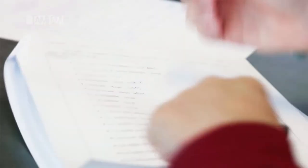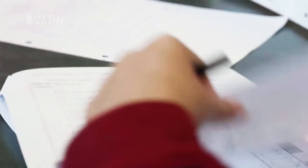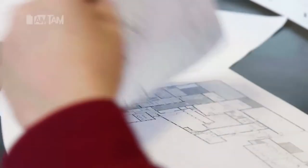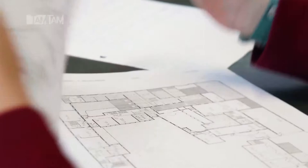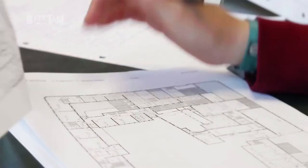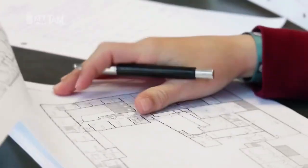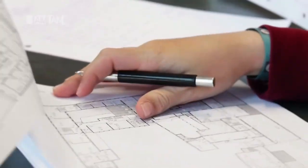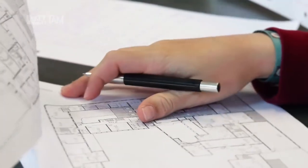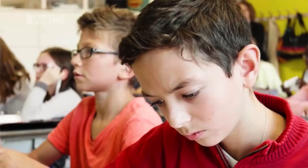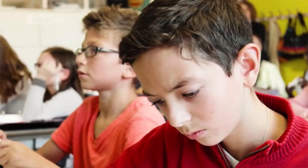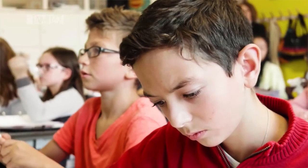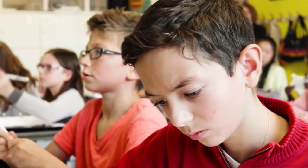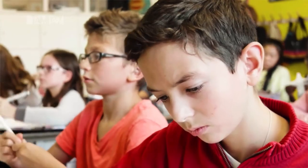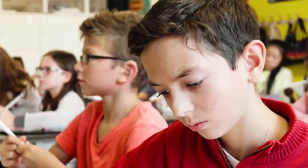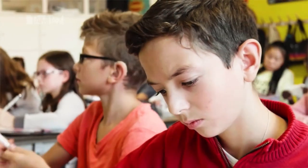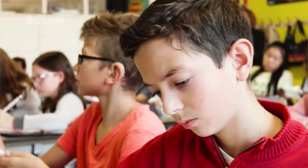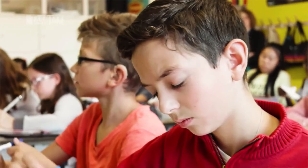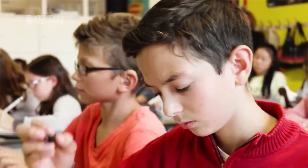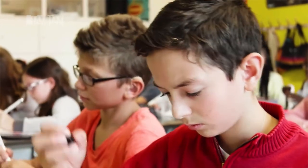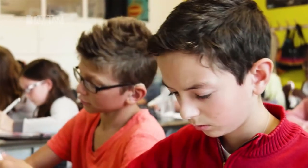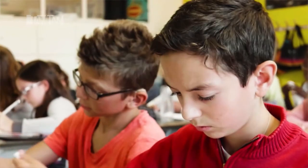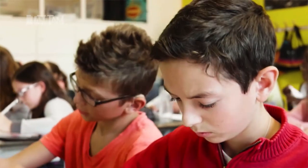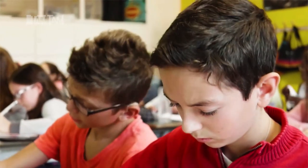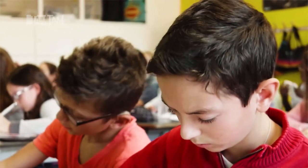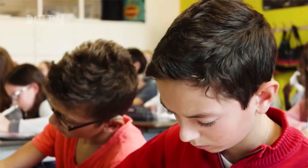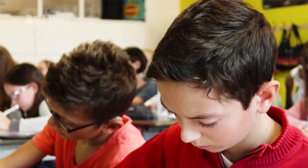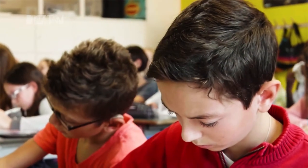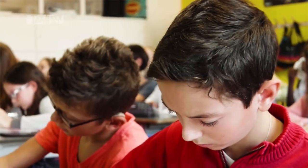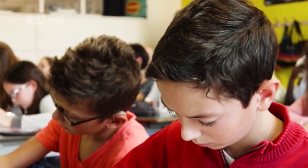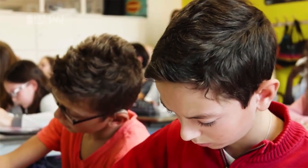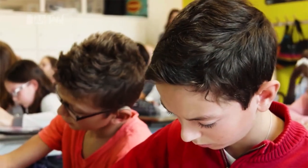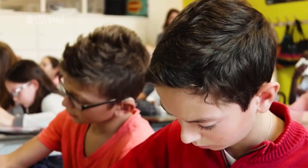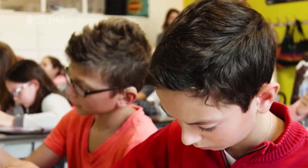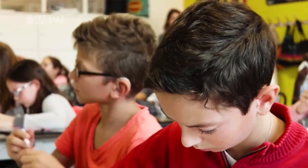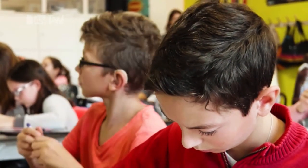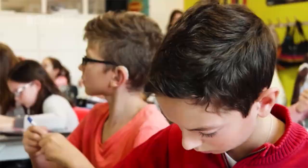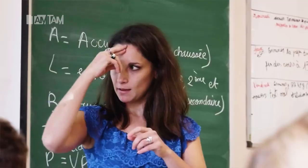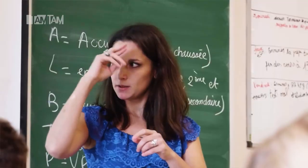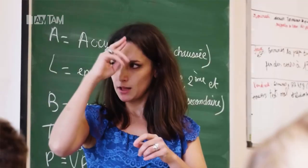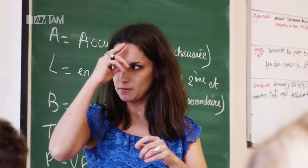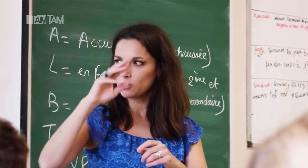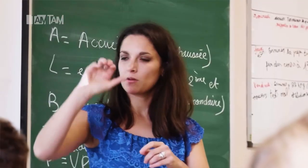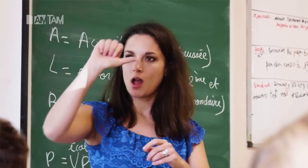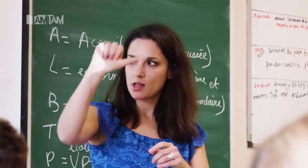accessible dans un grand groupe, c'est la langue des signes. L'idée c'est de les rendre bilingues